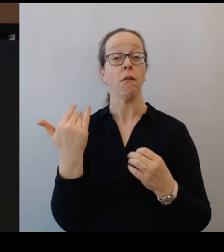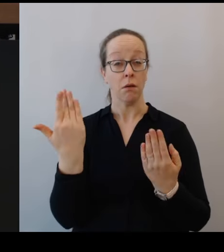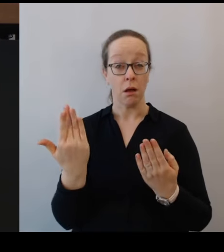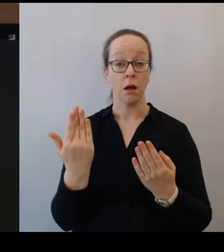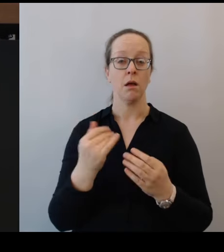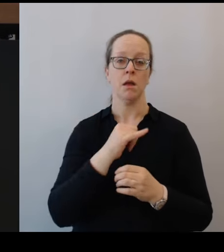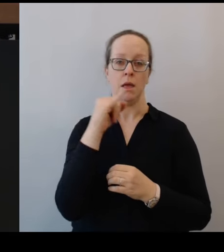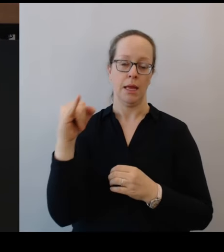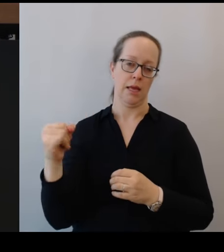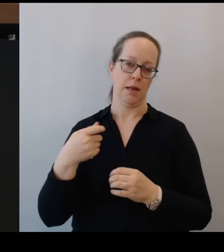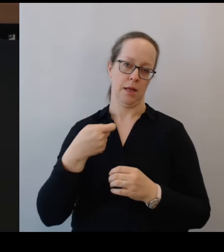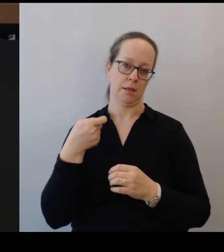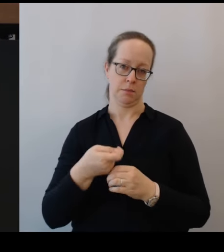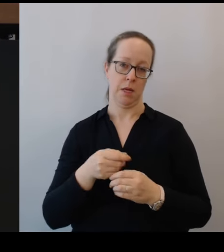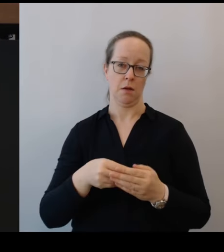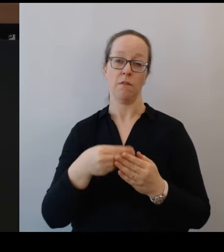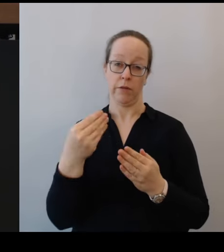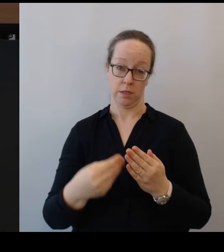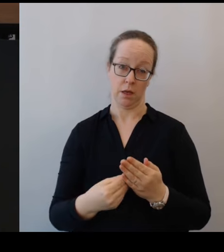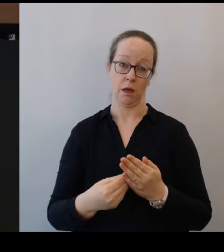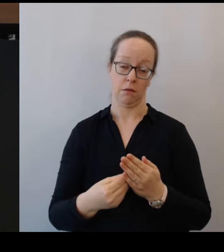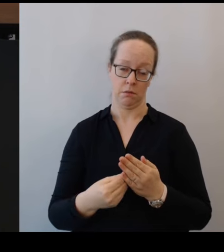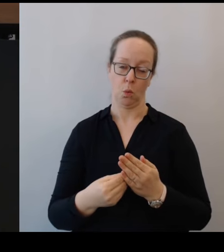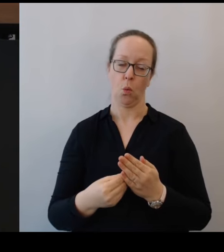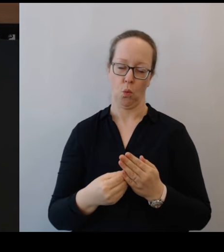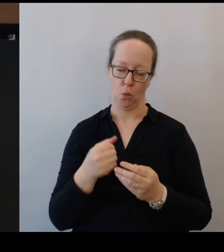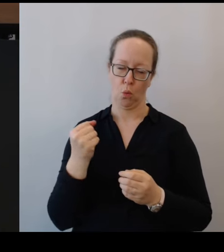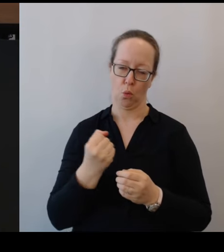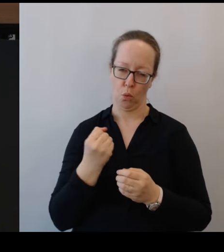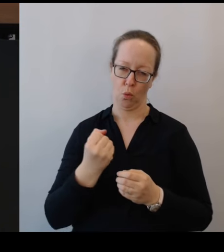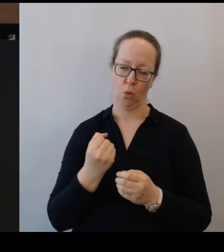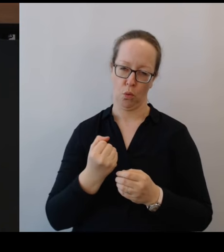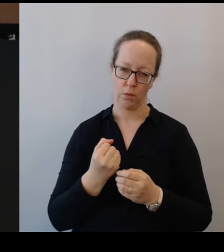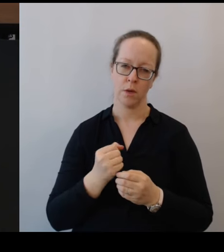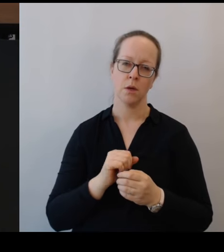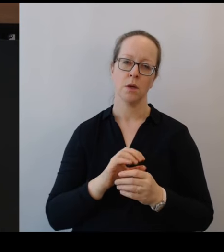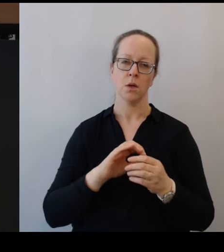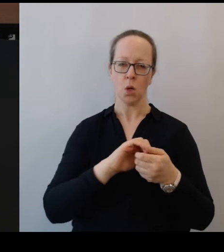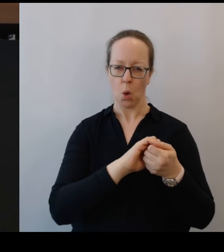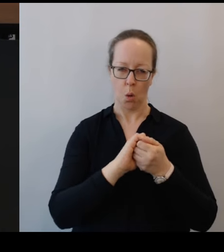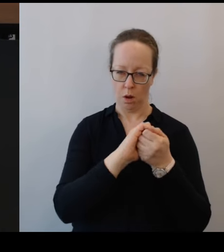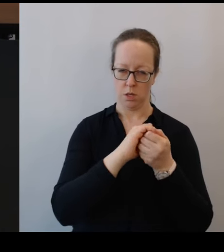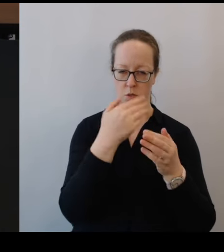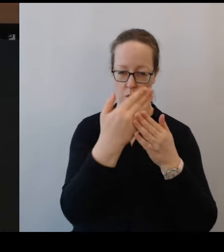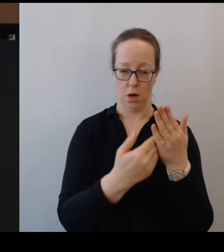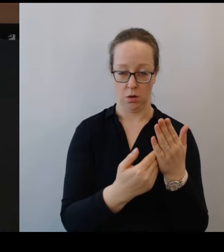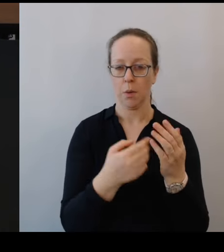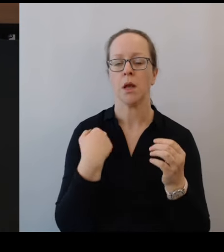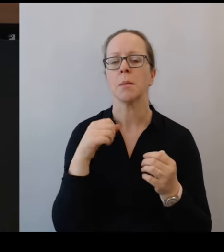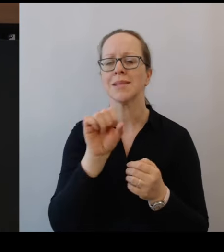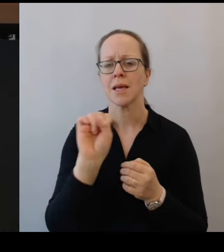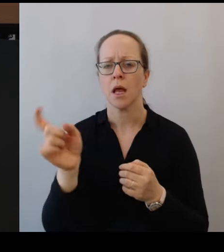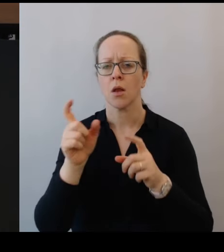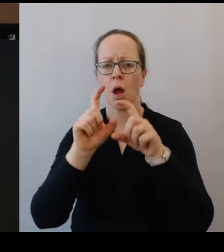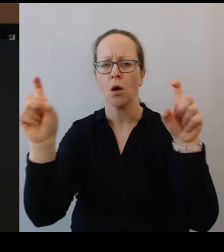der Koalition zu bringen, auch von dem Senator kam es im Ausschuss, dass man ja diesen Vorstoß für eine Bundesratsinitiative jetzt